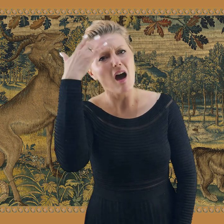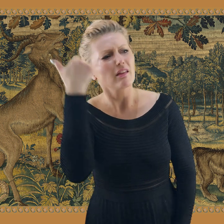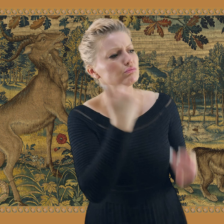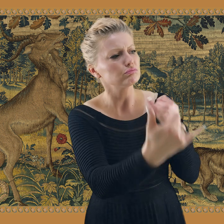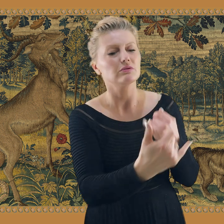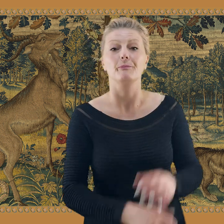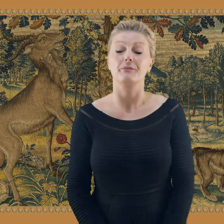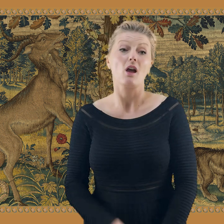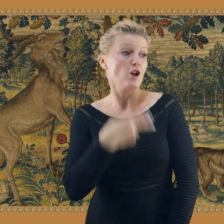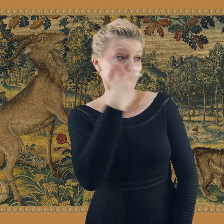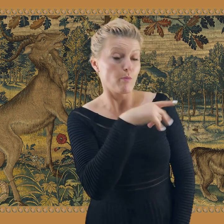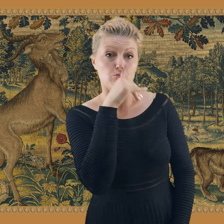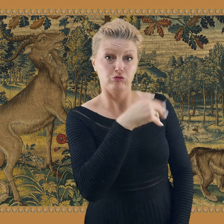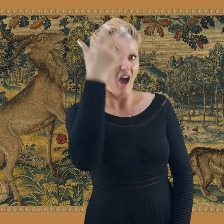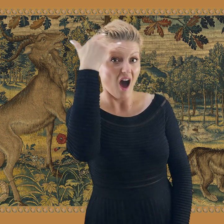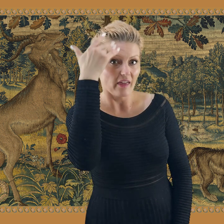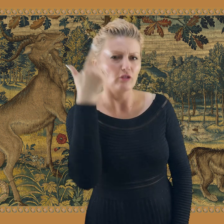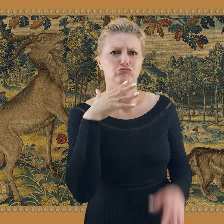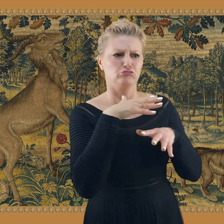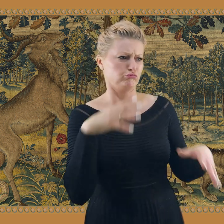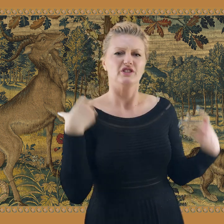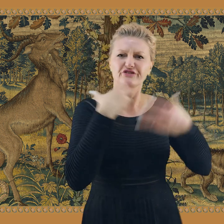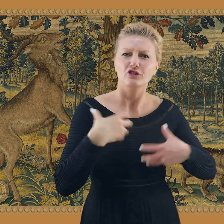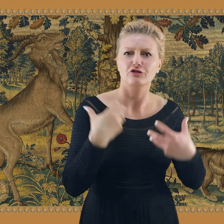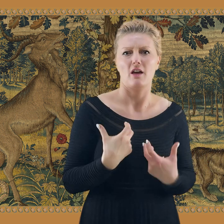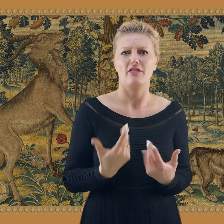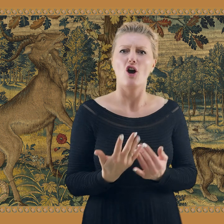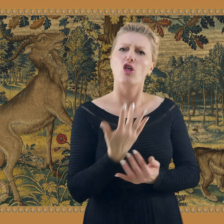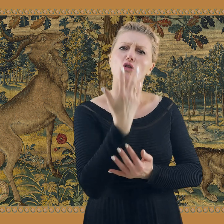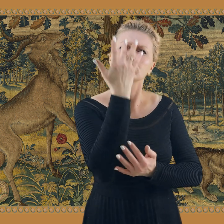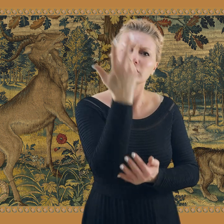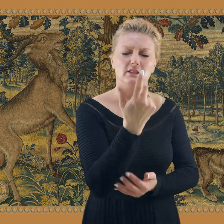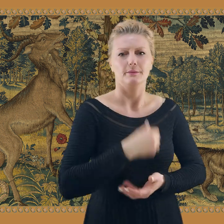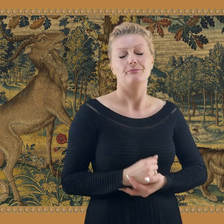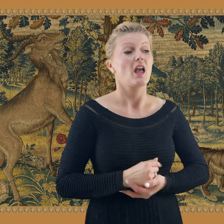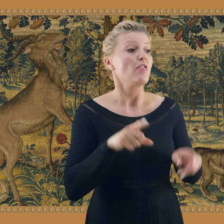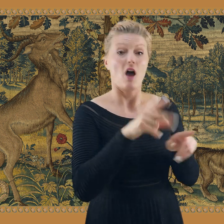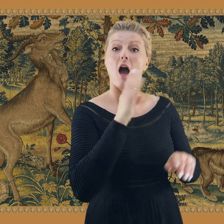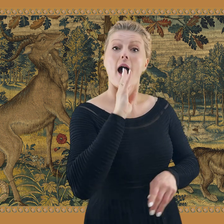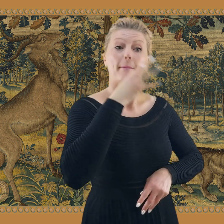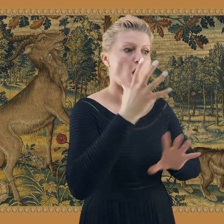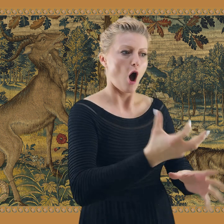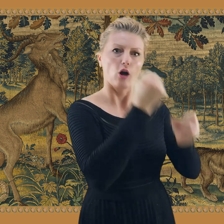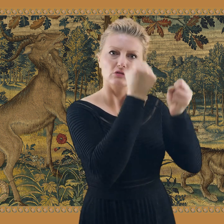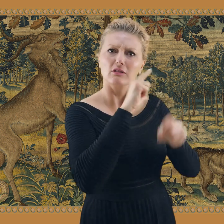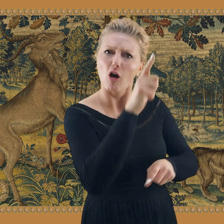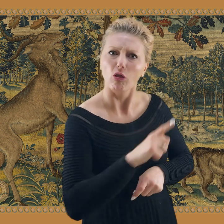Arras to tkanina dekoracyjna na ścianę, wykonana z nici wełnianych i jedwabnych, zdobiona nićmi srebrnymi i złoconymi.